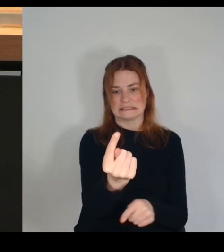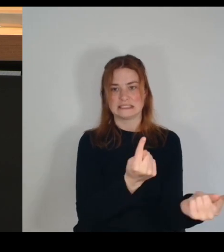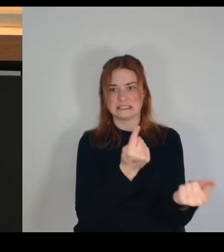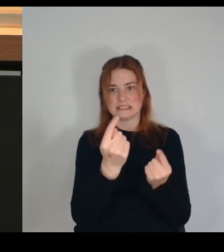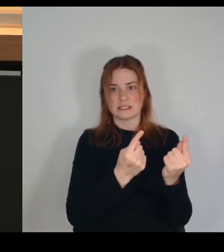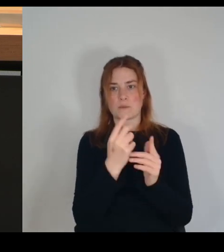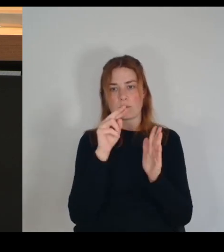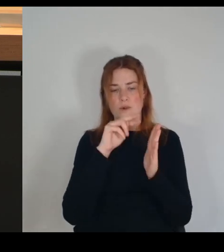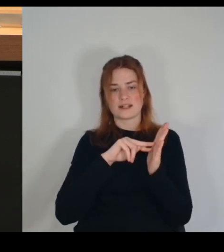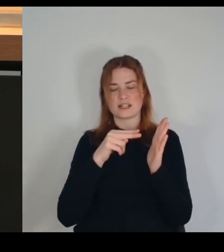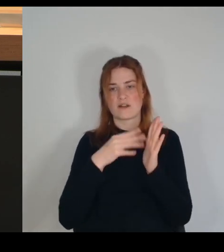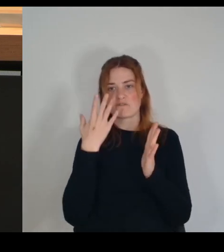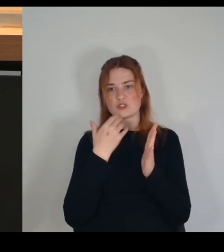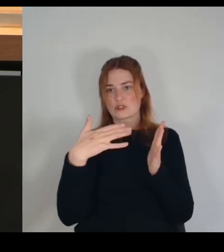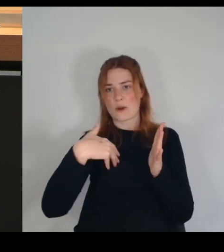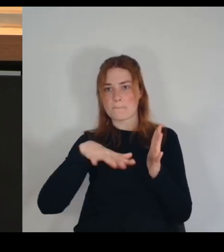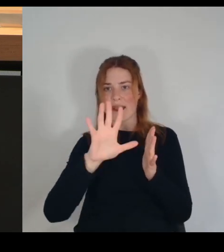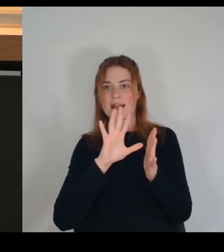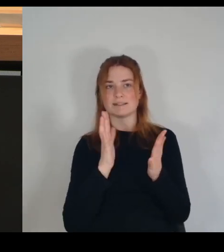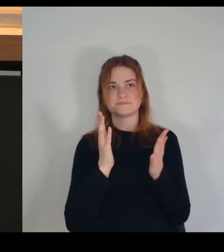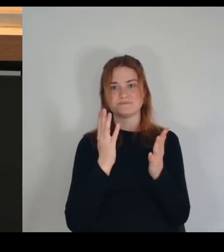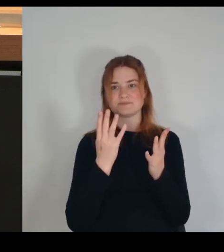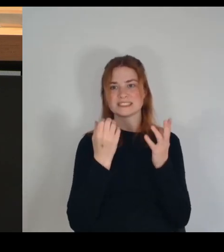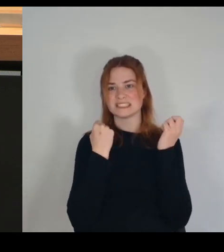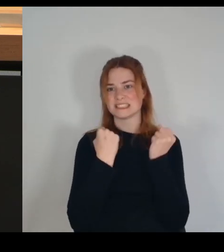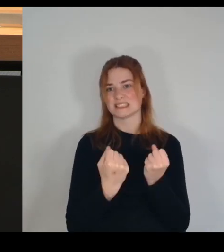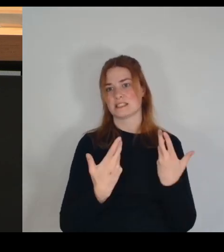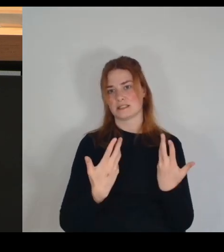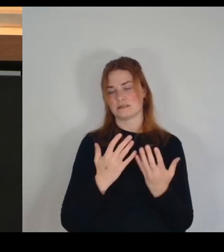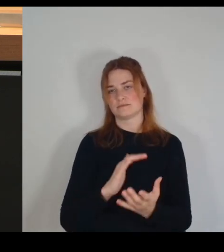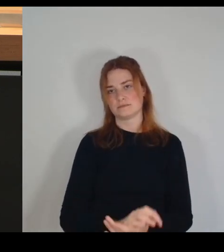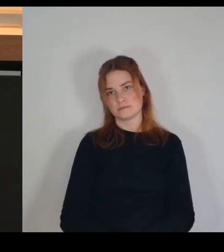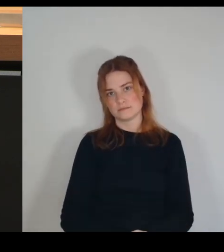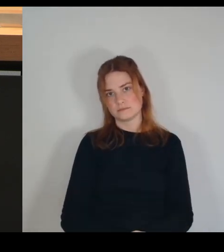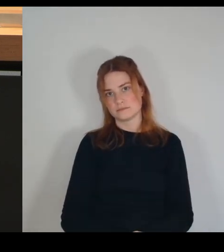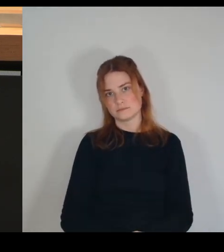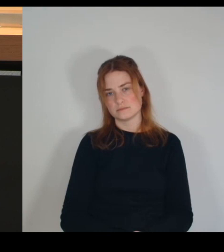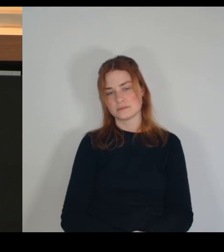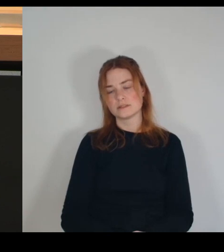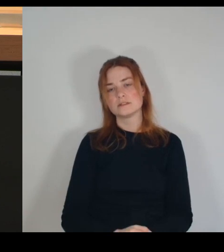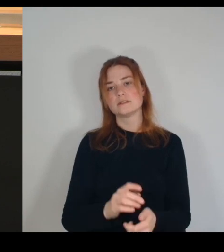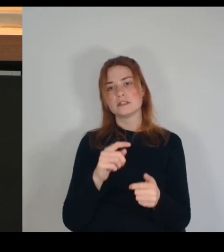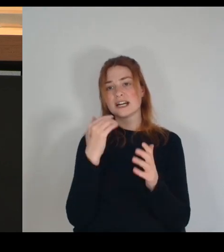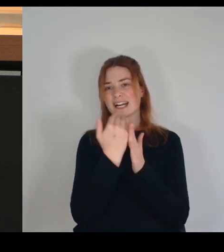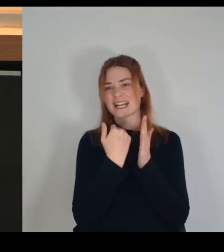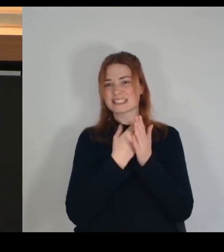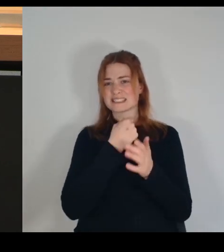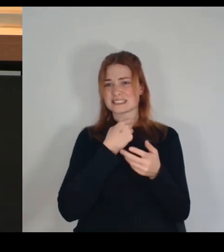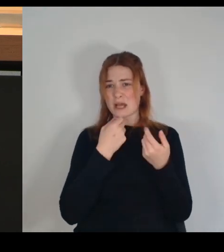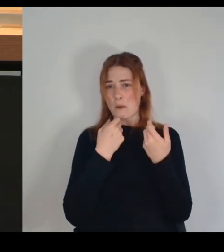Es ist ein mehrfacher Rechtsbruch Einerseits illegale Migration, andererseits Missbrauch des